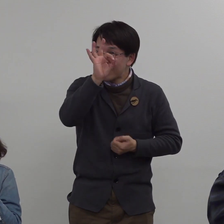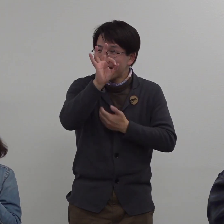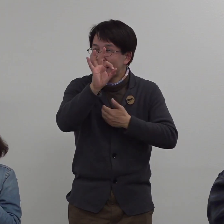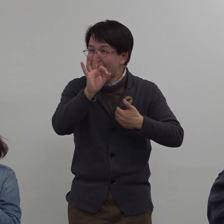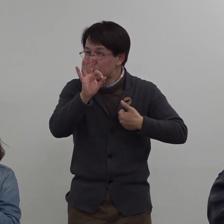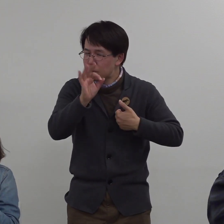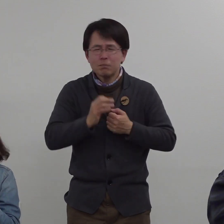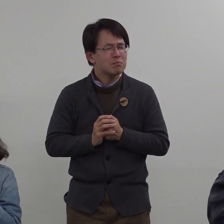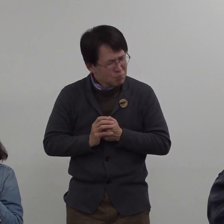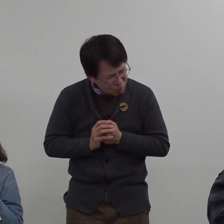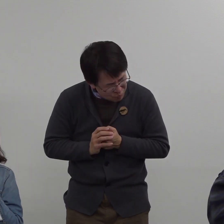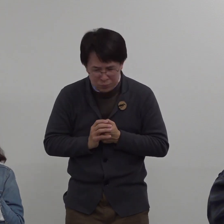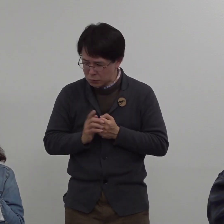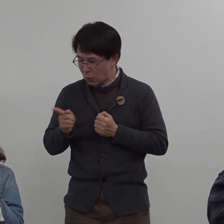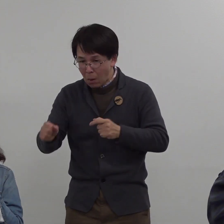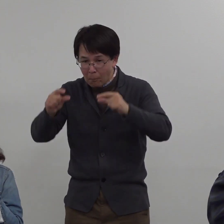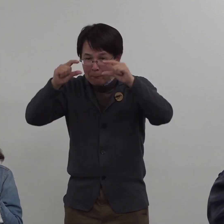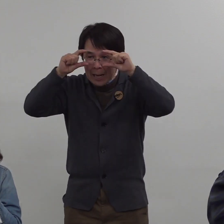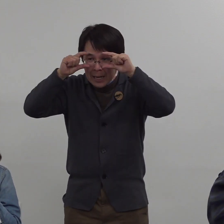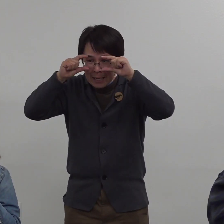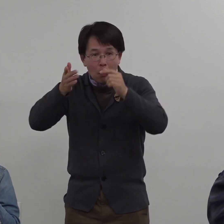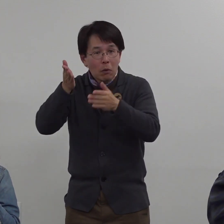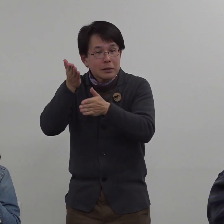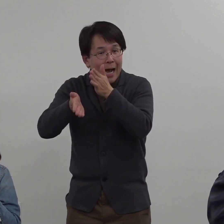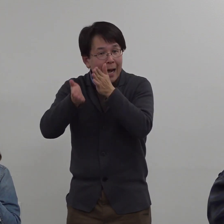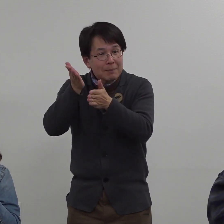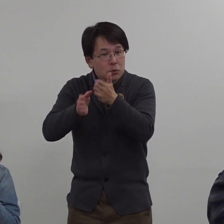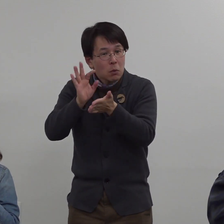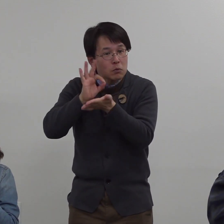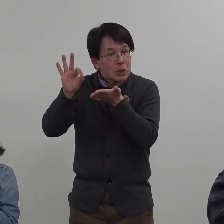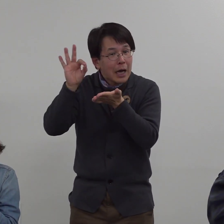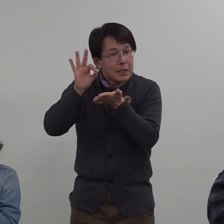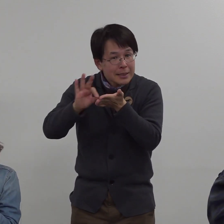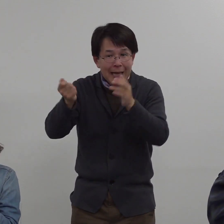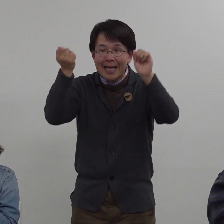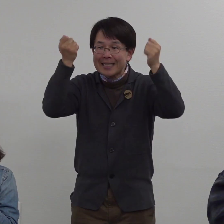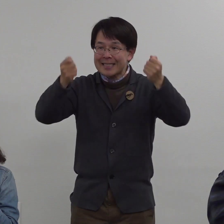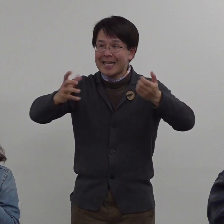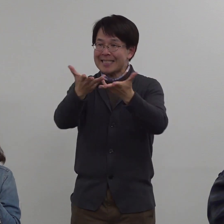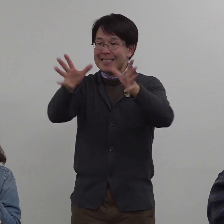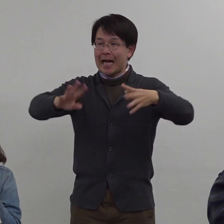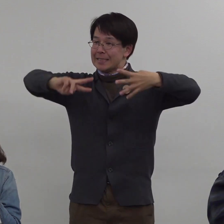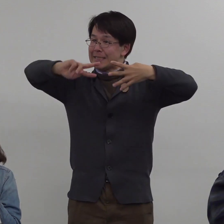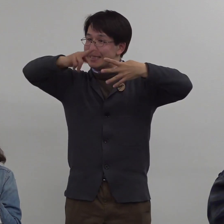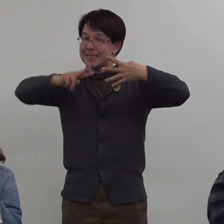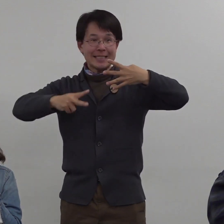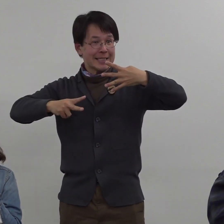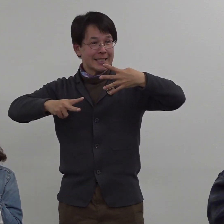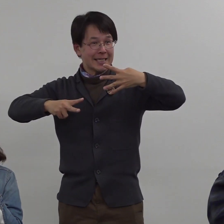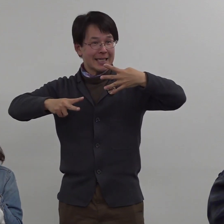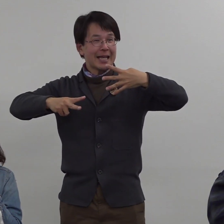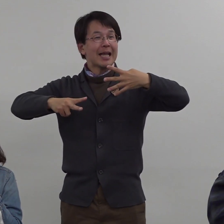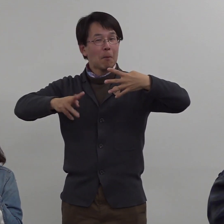同じようにこの眼鏡のサービスを使って劇団四季の舞台を見 に行っております